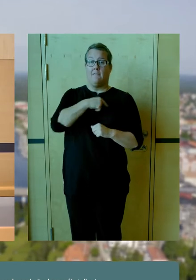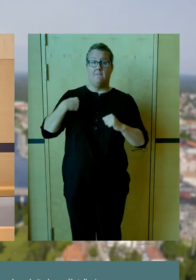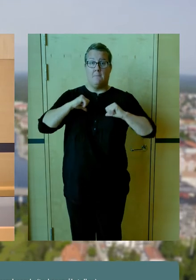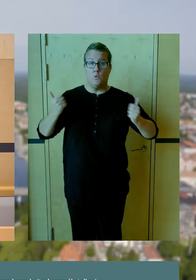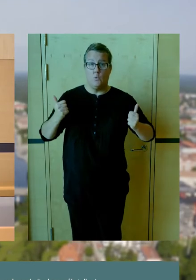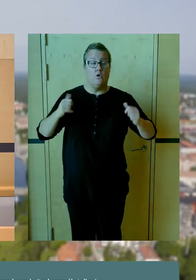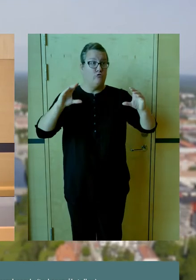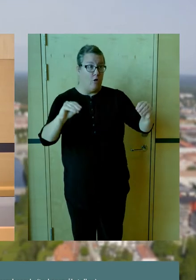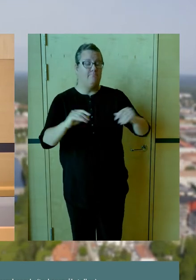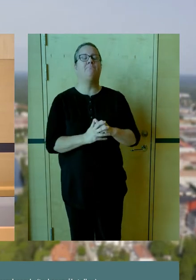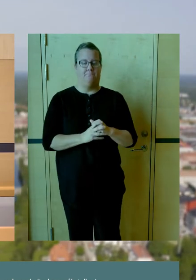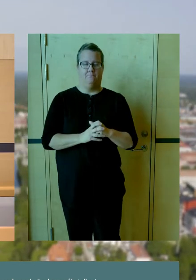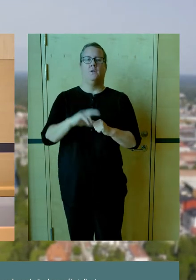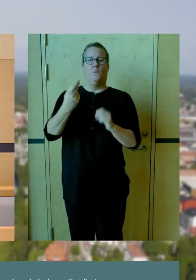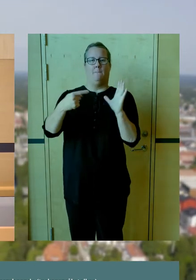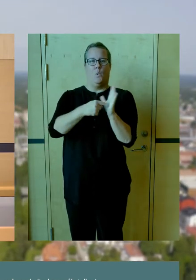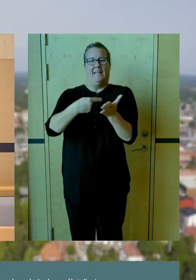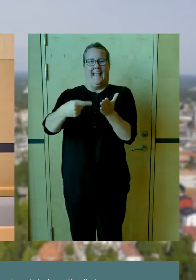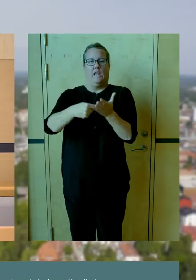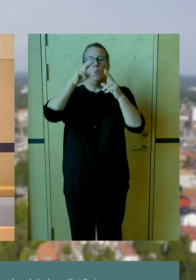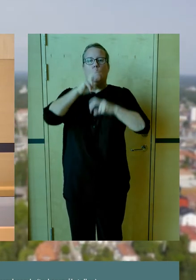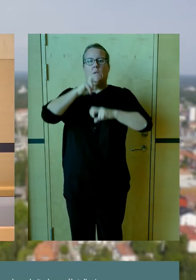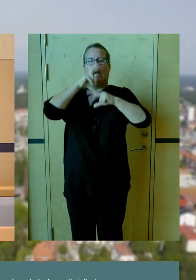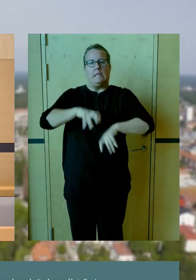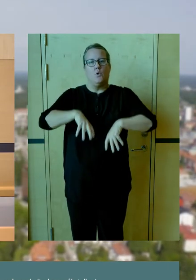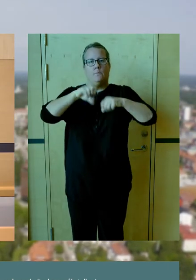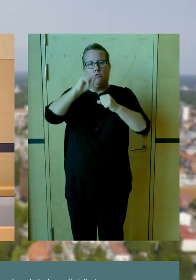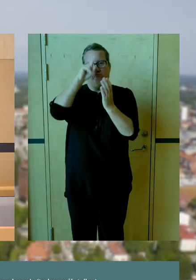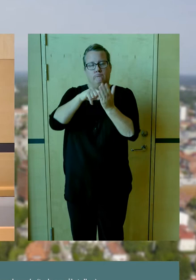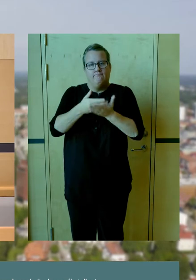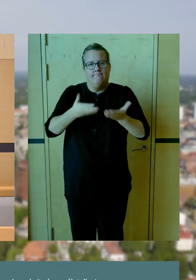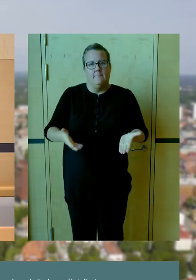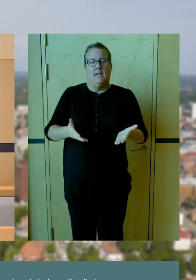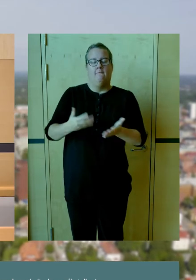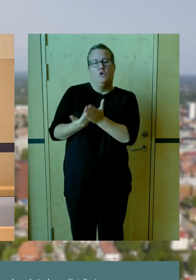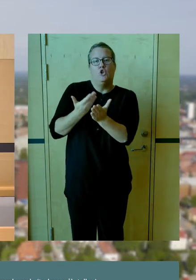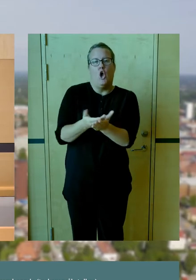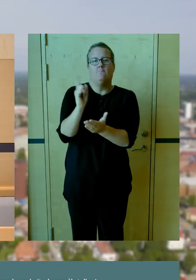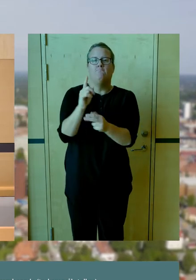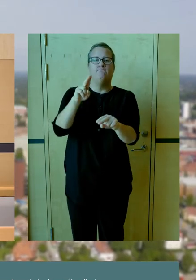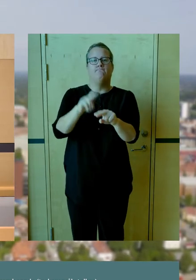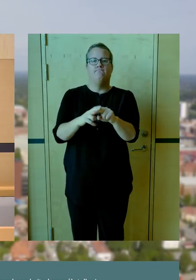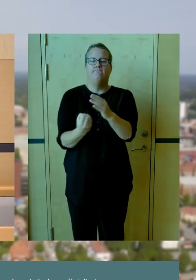Påminn att punkten heta så utredningsuppdrag för att presentera förslag till lokalisering av nytt vård och Boende